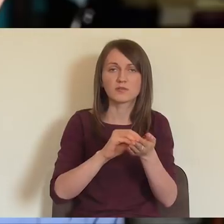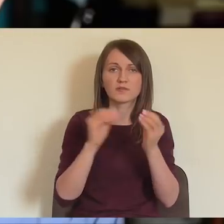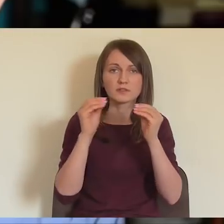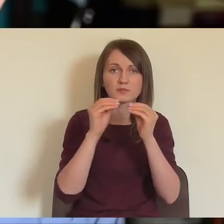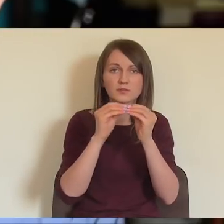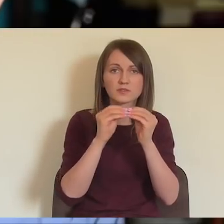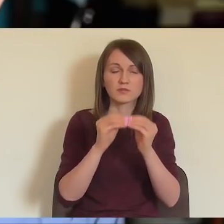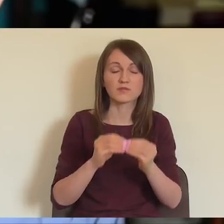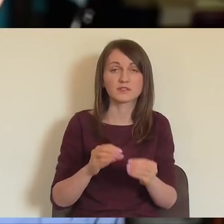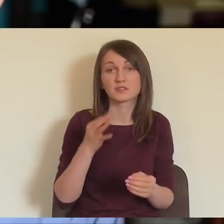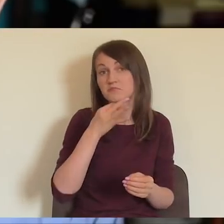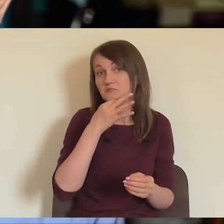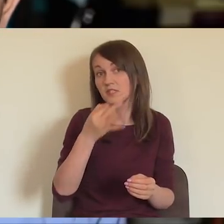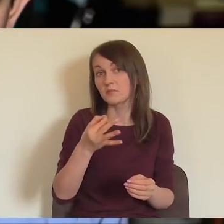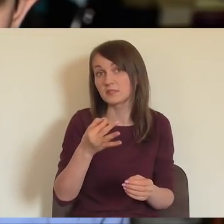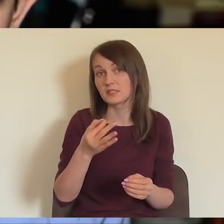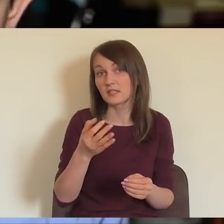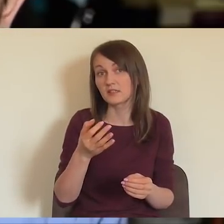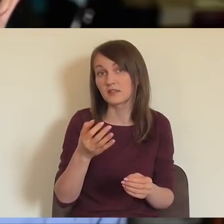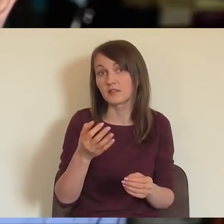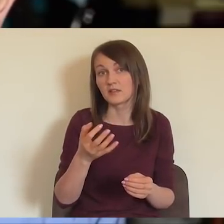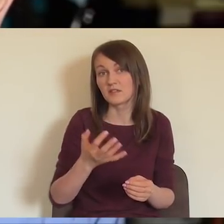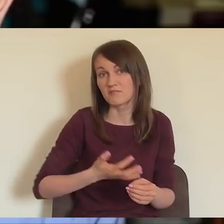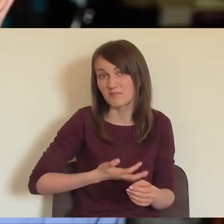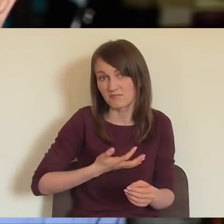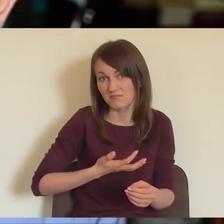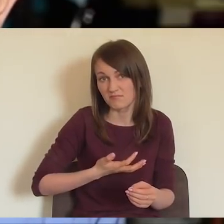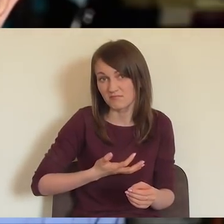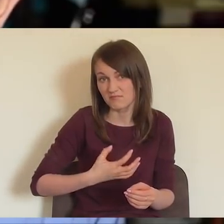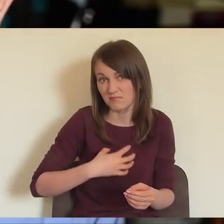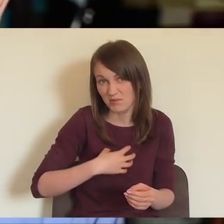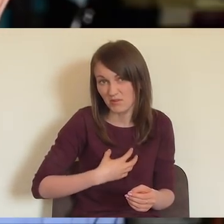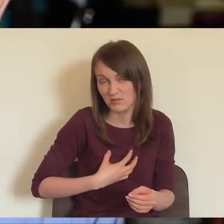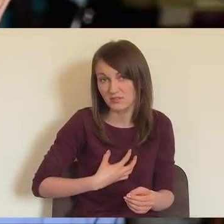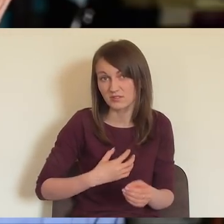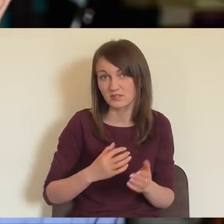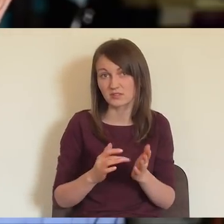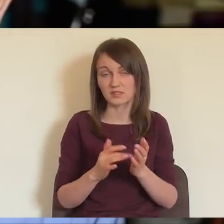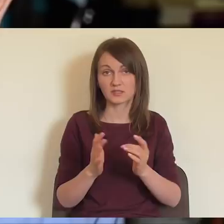zapytać, czy Jezusa to boli, doświadczyć tego namacalnie.